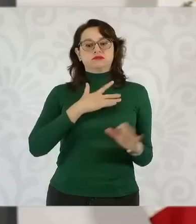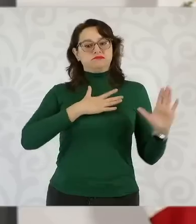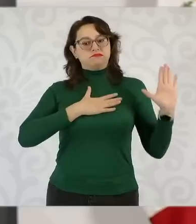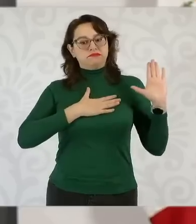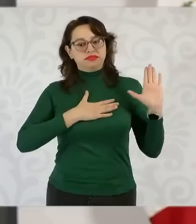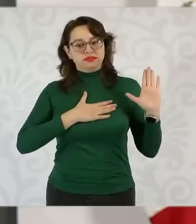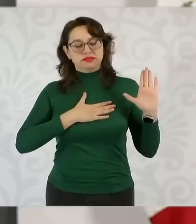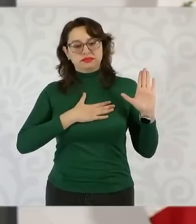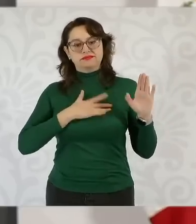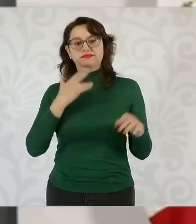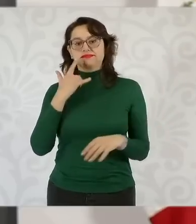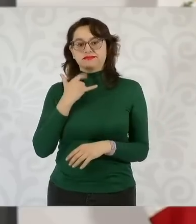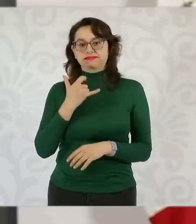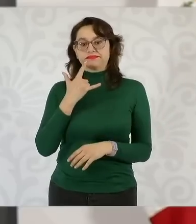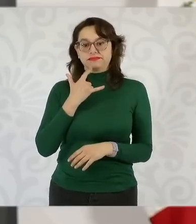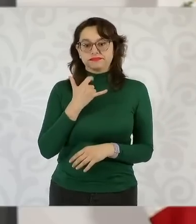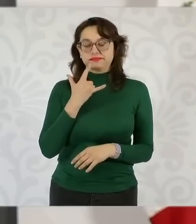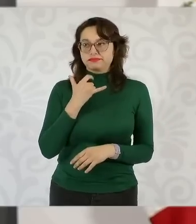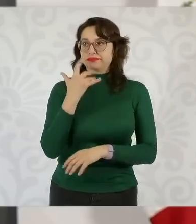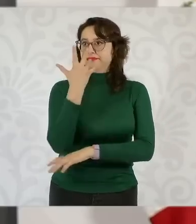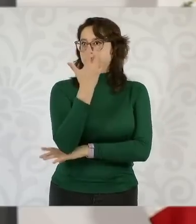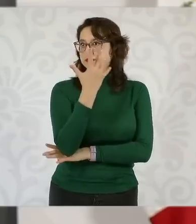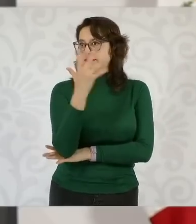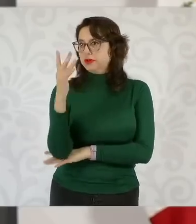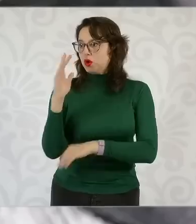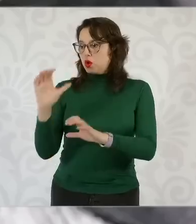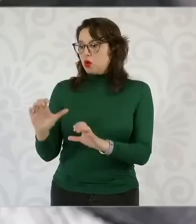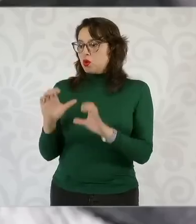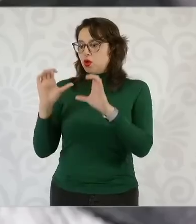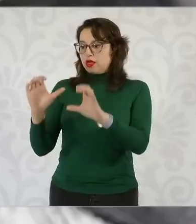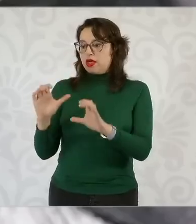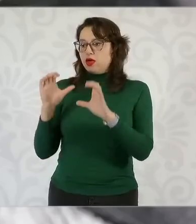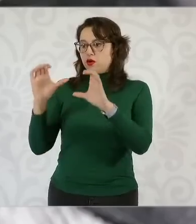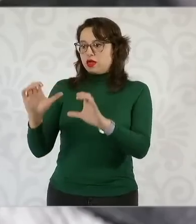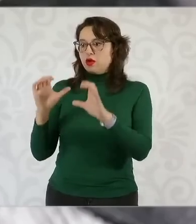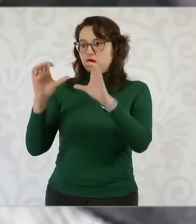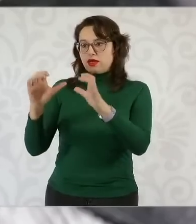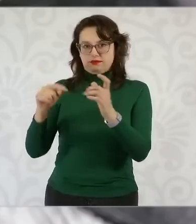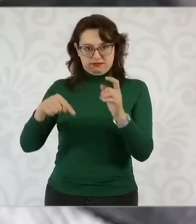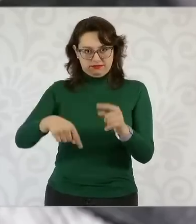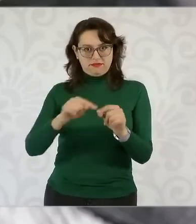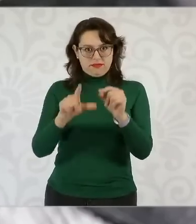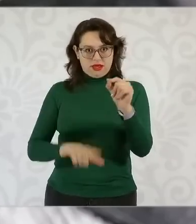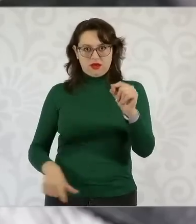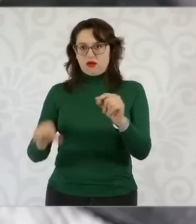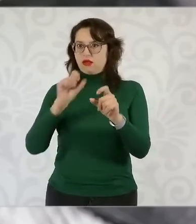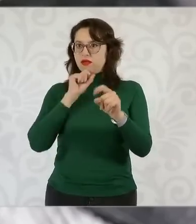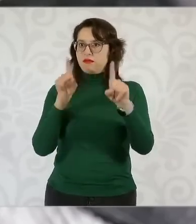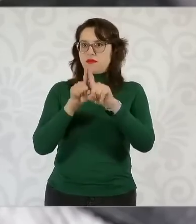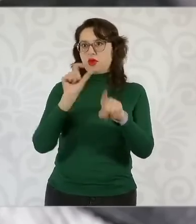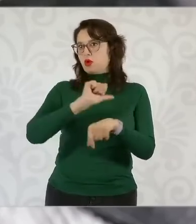y garantizar que el futuro en México y en el mundo sea sustentable uno de nuestros principales